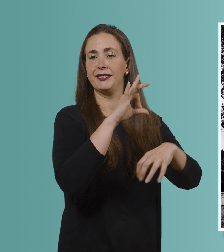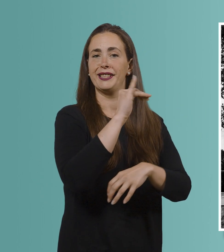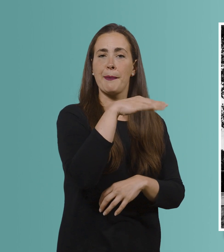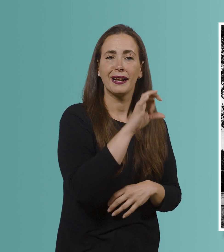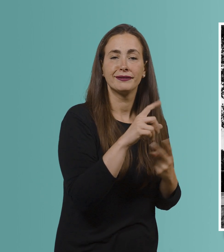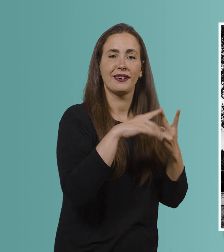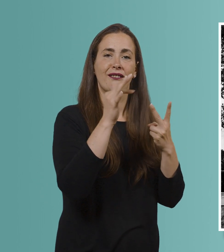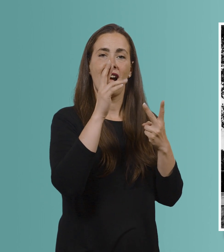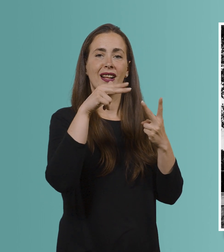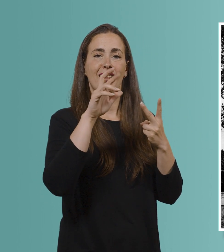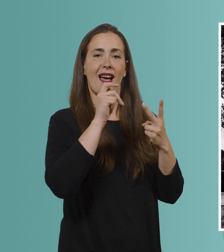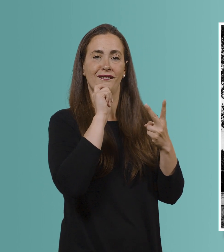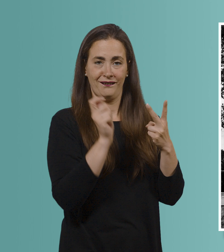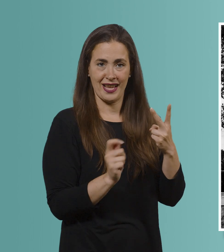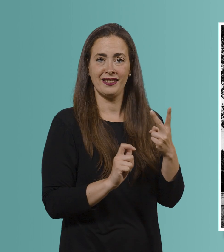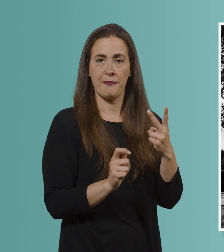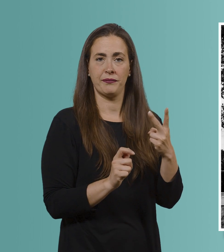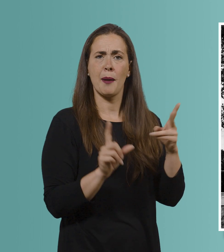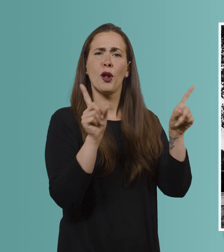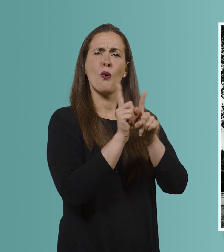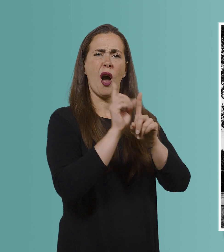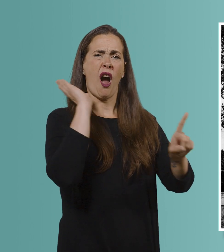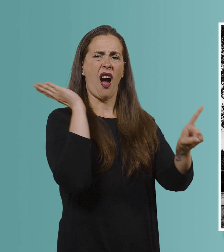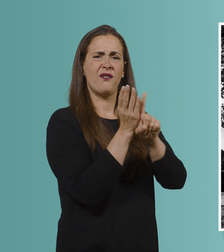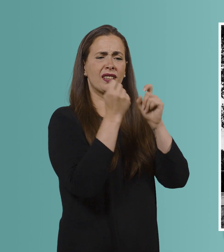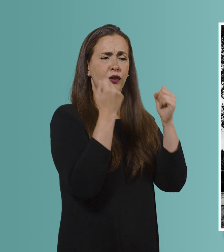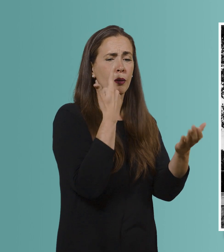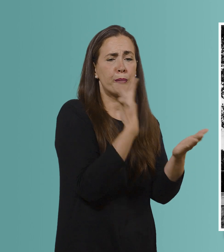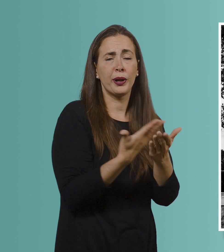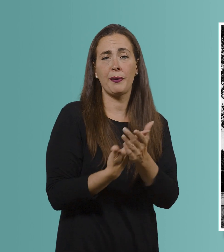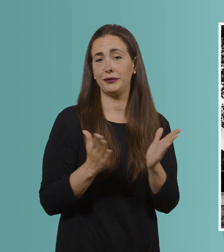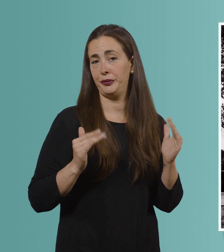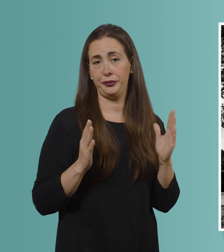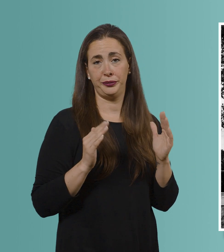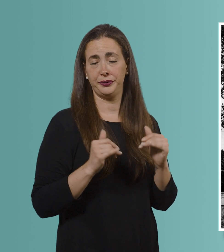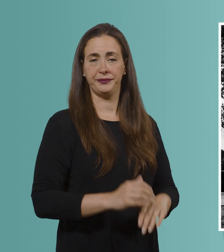la Siemens i la Farinera Vella, però no hi ha constància de la seva afectació.